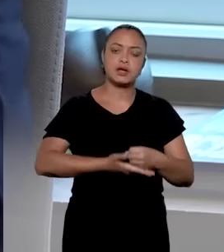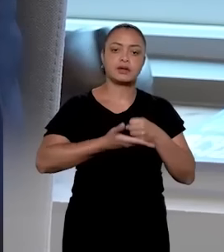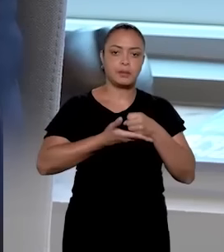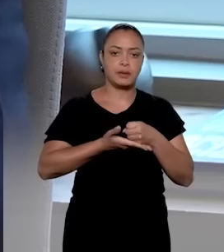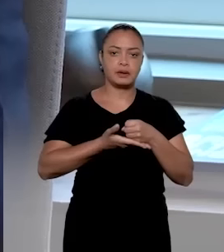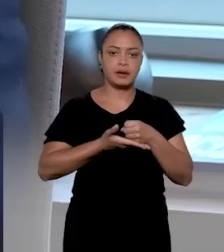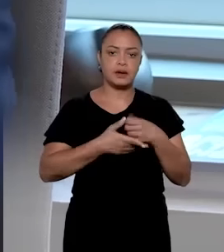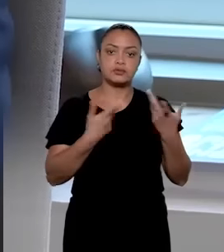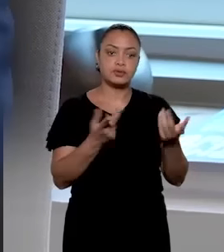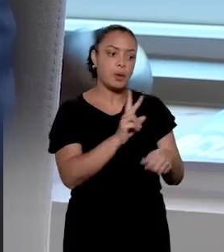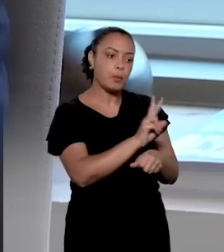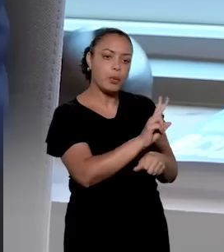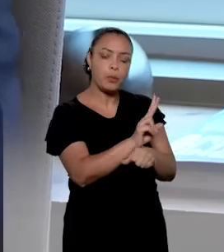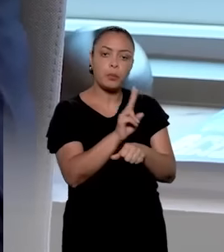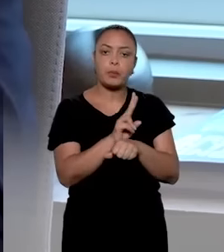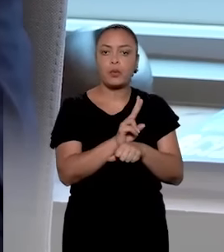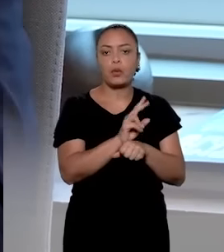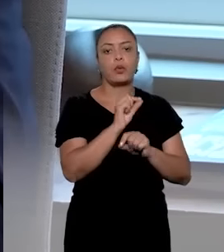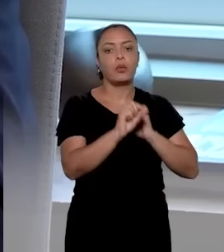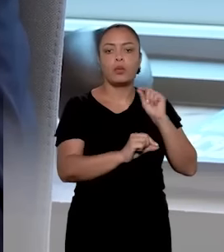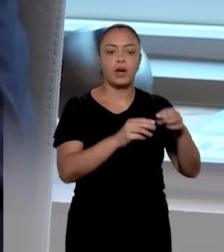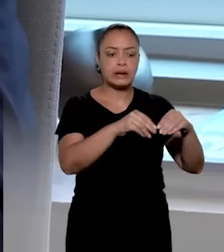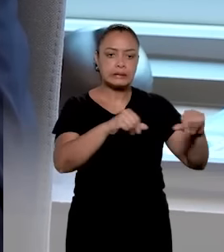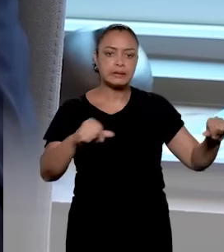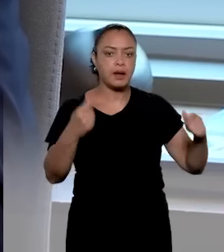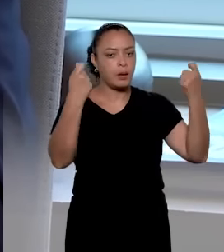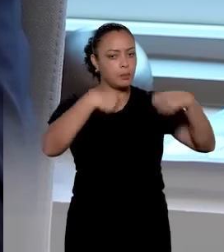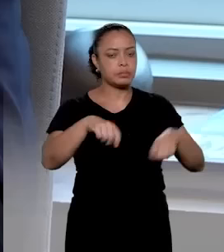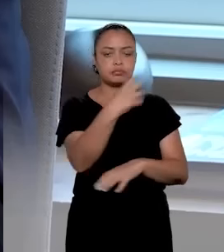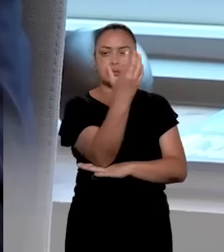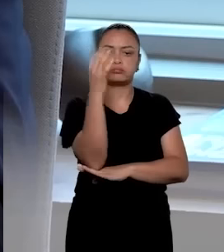foi poupada de desmatamento de qualquer atividade. Então, de fato, a nossa agricultura é sustentável.